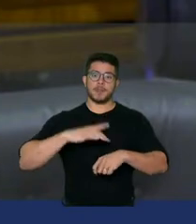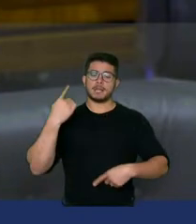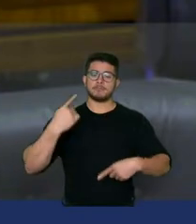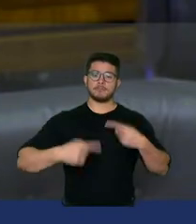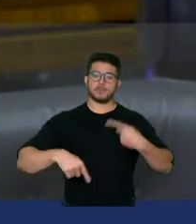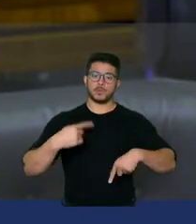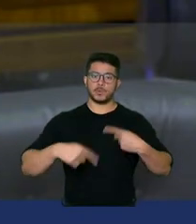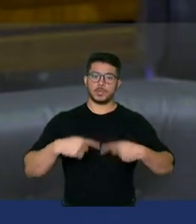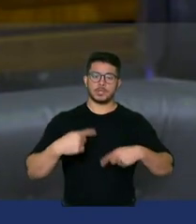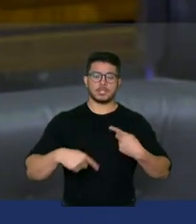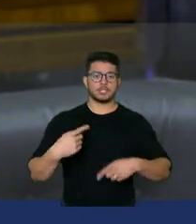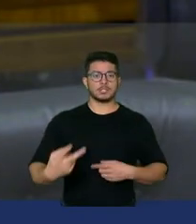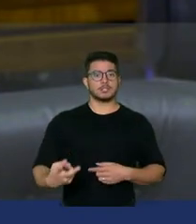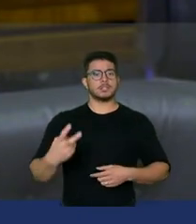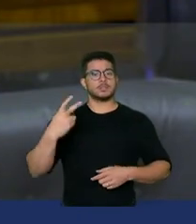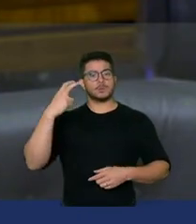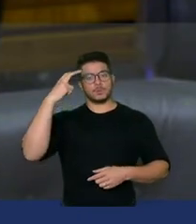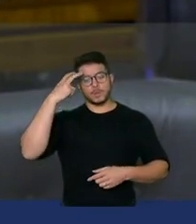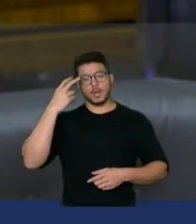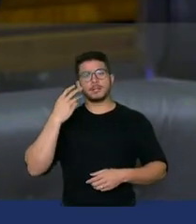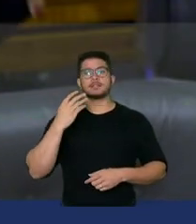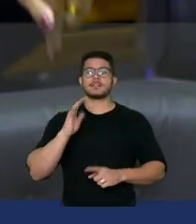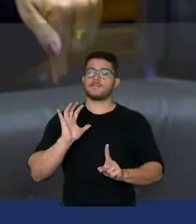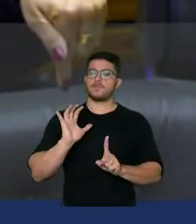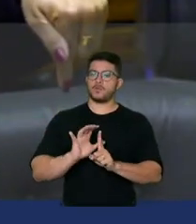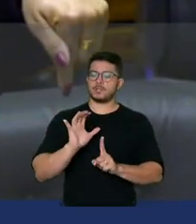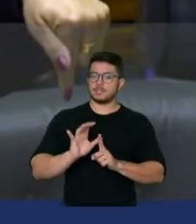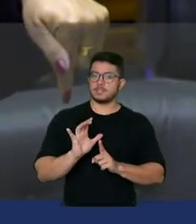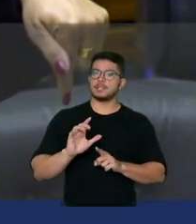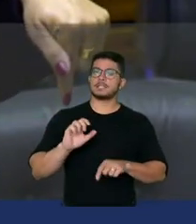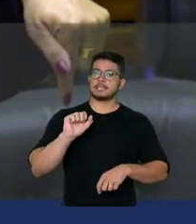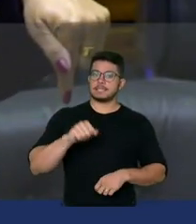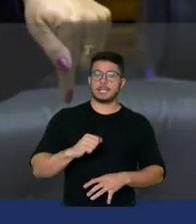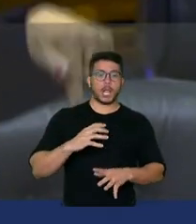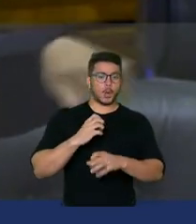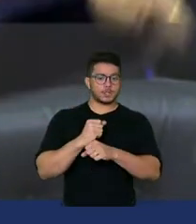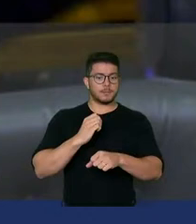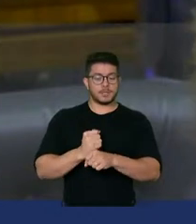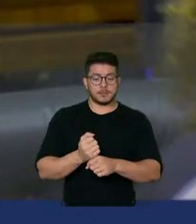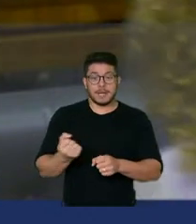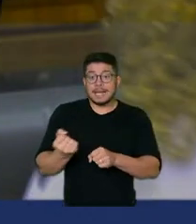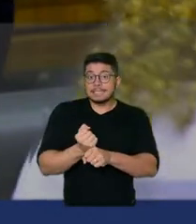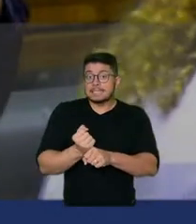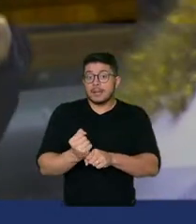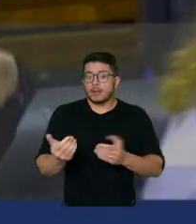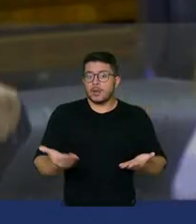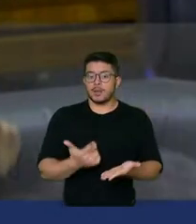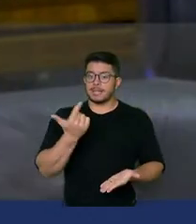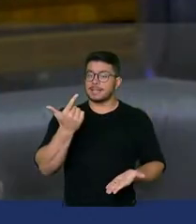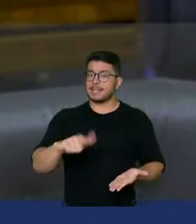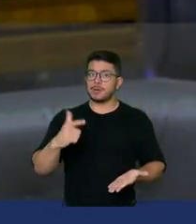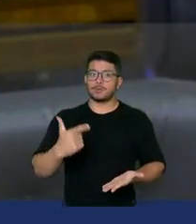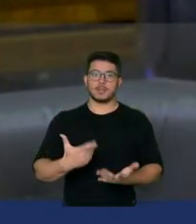DÁ LASTRO A CULTURA, DÁ PRODUÇÃO PERMANENTE DE POLÍTICAS CULTURAIS QUE INTERFERE POSITIVAMENTE EM RELAÇÃO AO ORÇAMENTO, NÃO